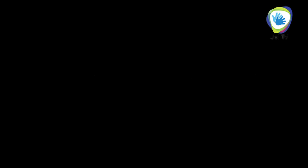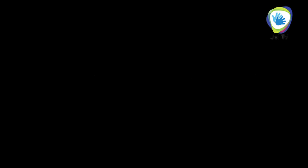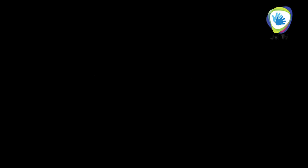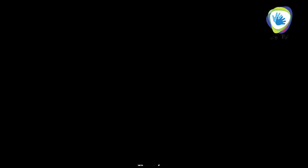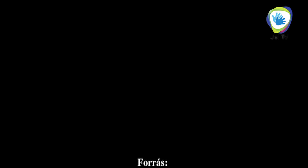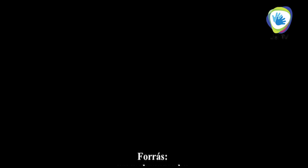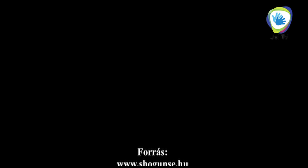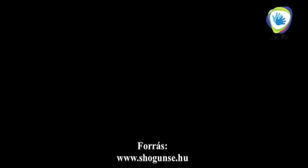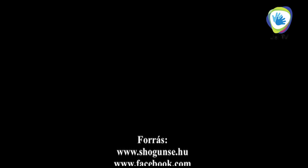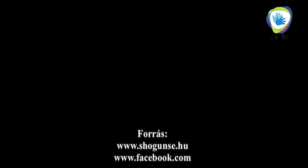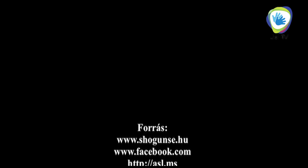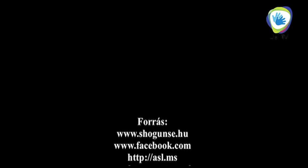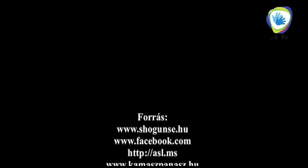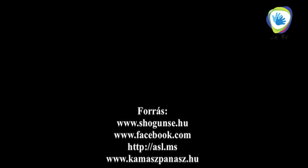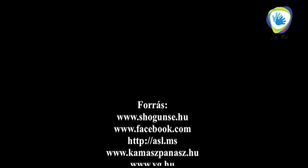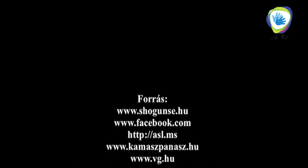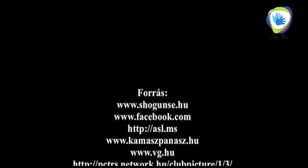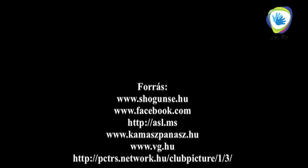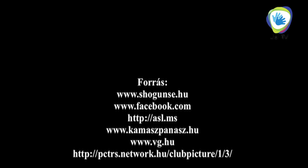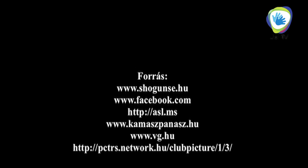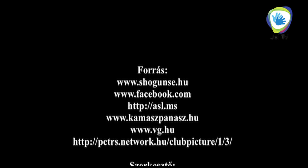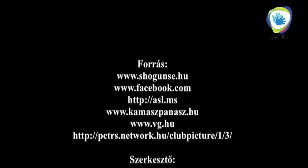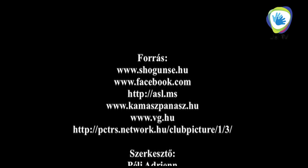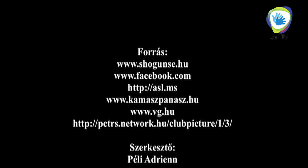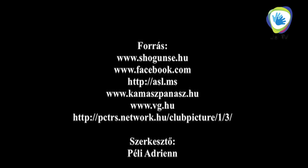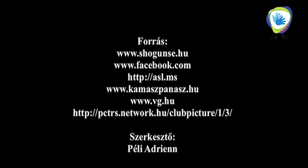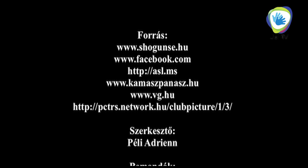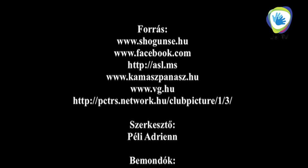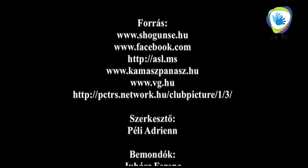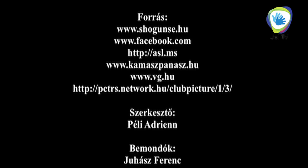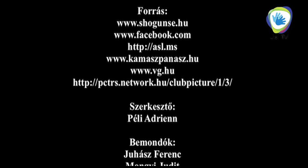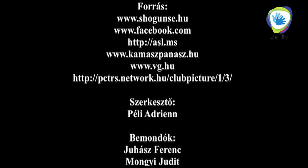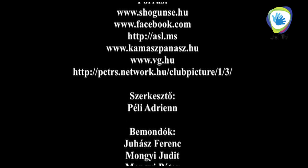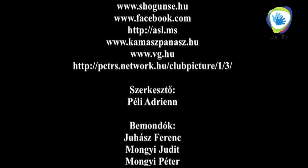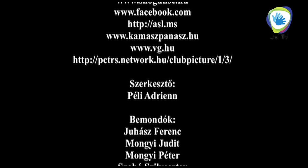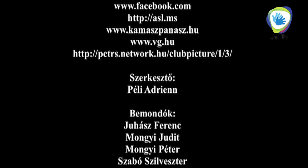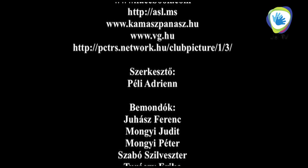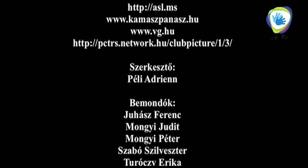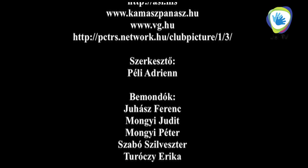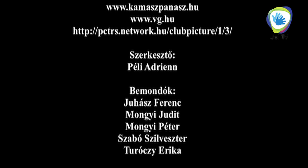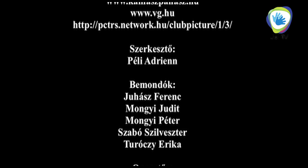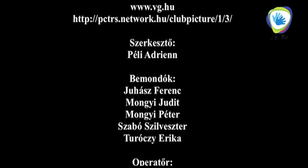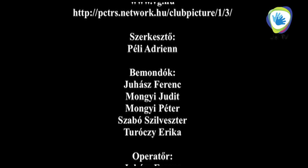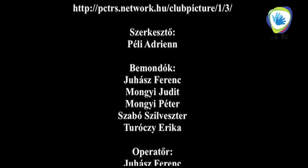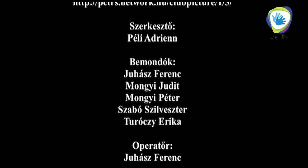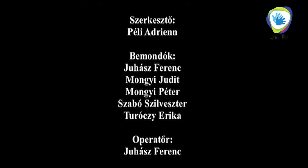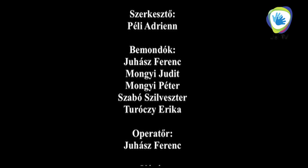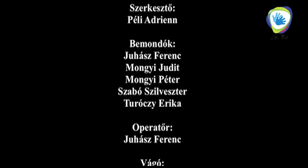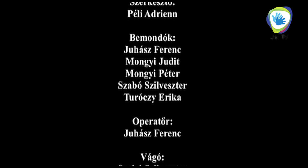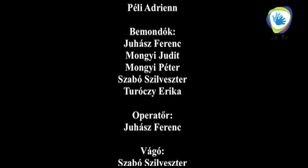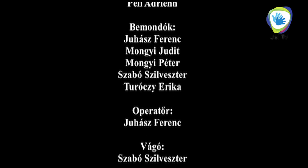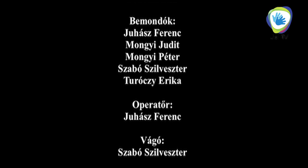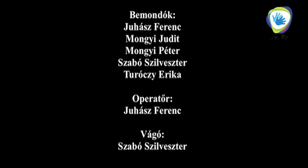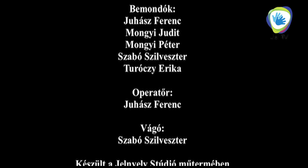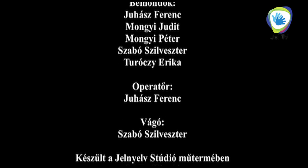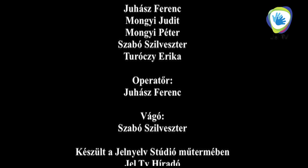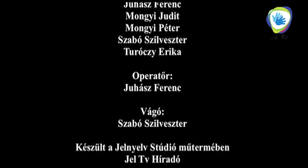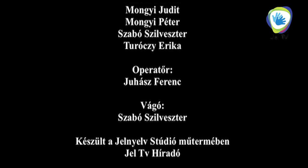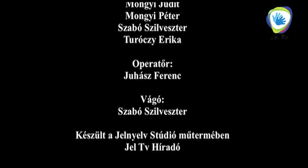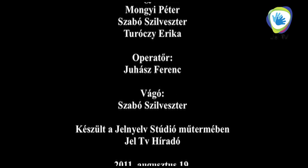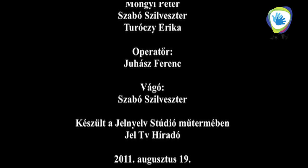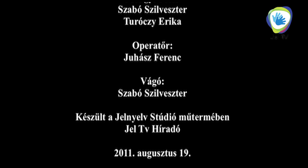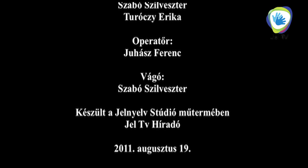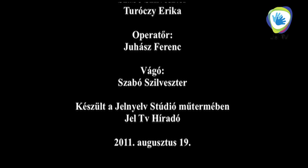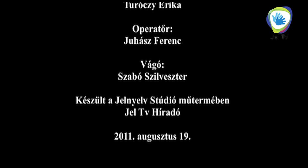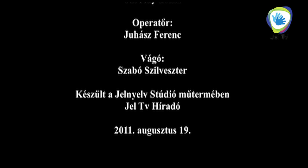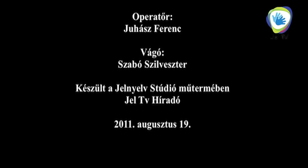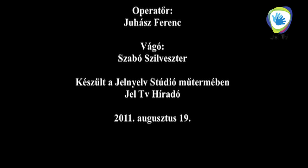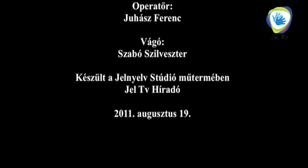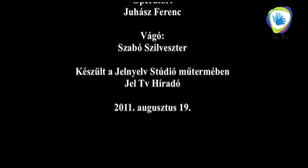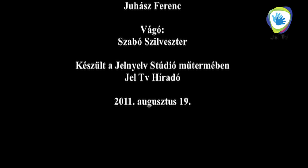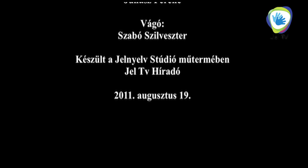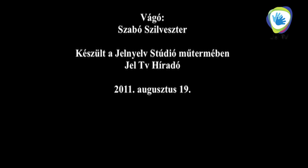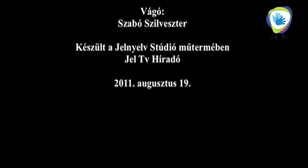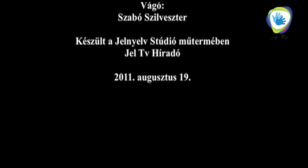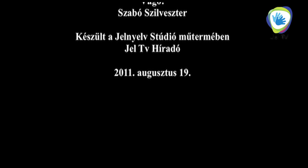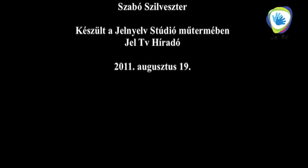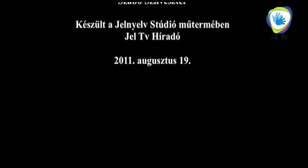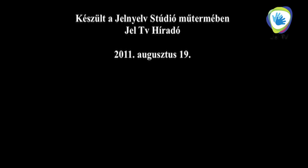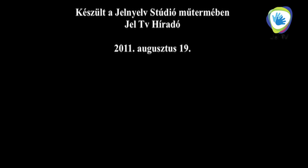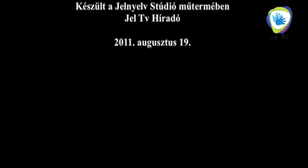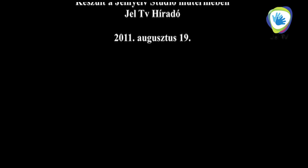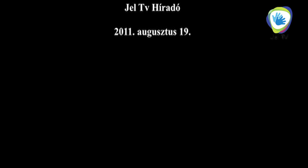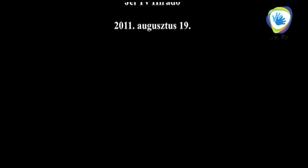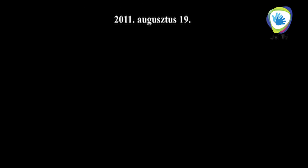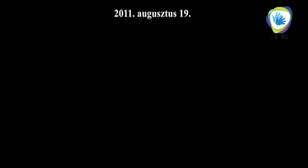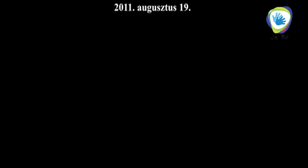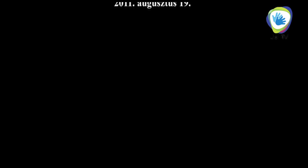Felirat: N. Kiss Orsolya